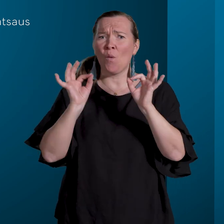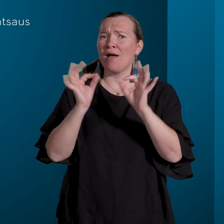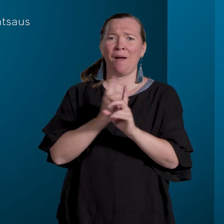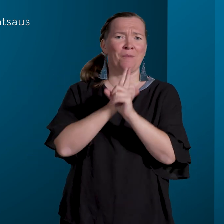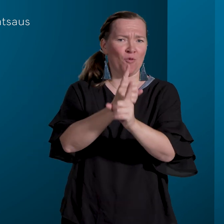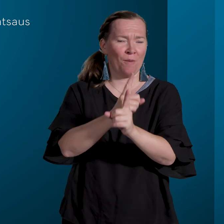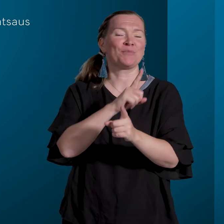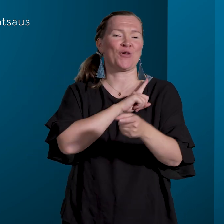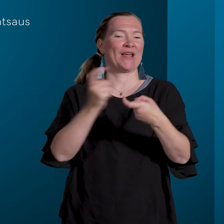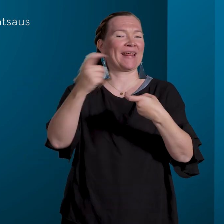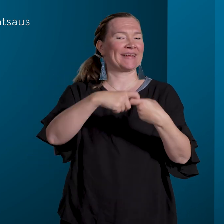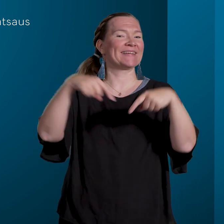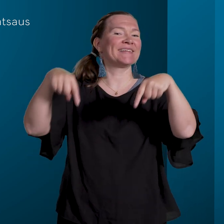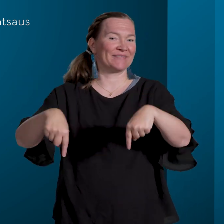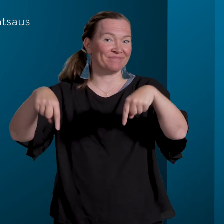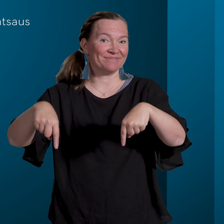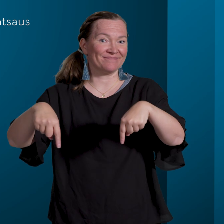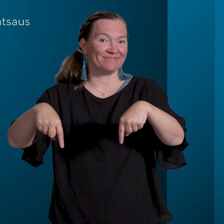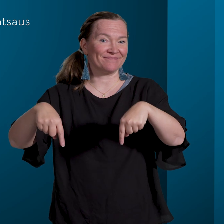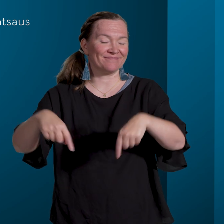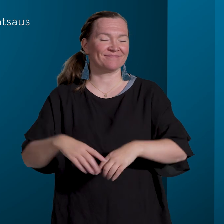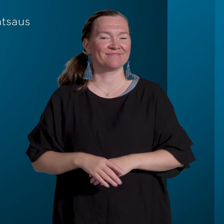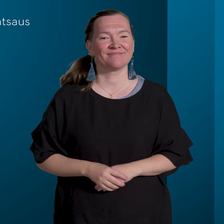Pääset osallistumaan tilaisuuteen oheisen linkin kautta.